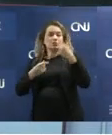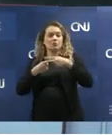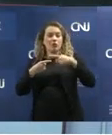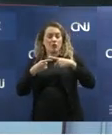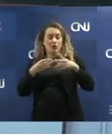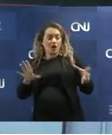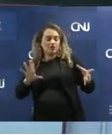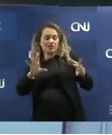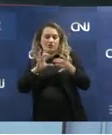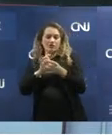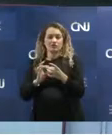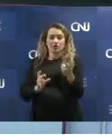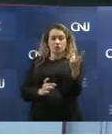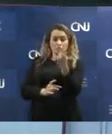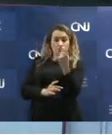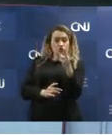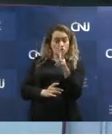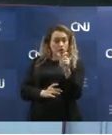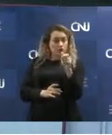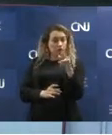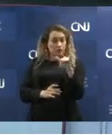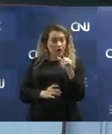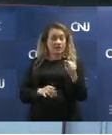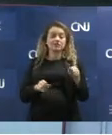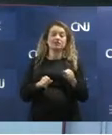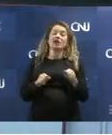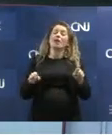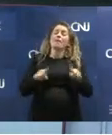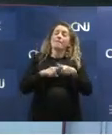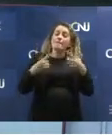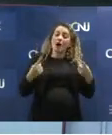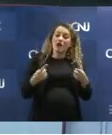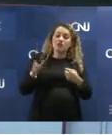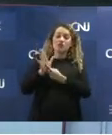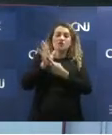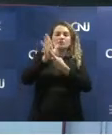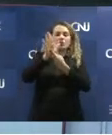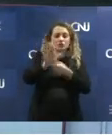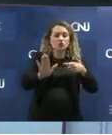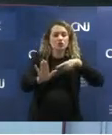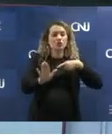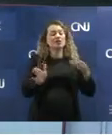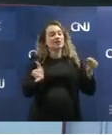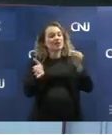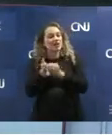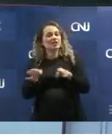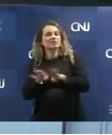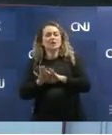Mas o que constou e foi consignado é que todas as demandas formuladas